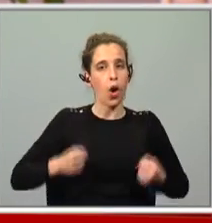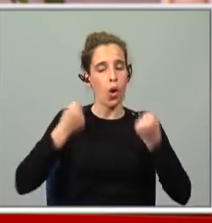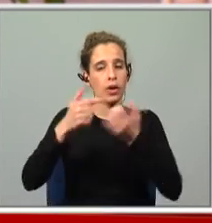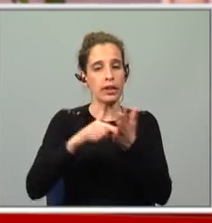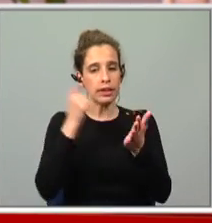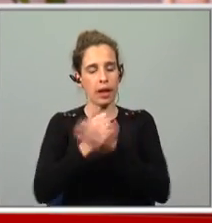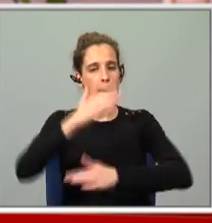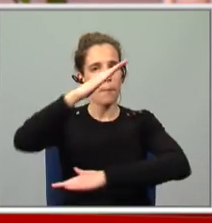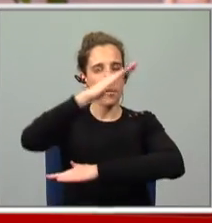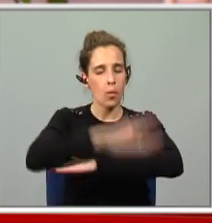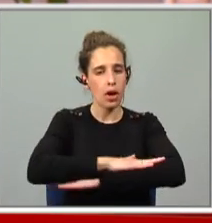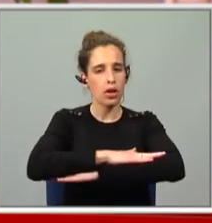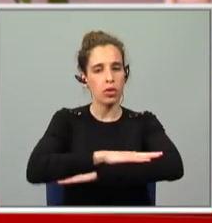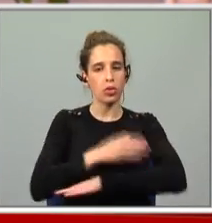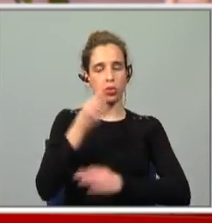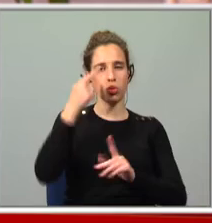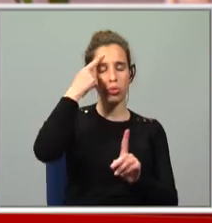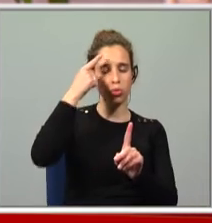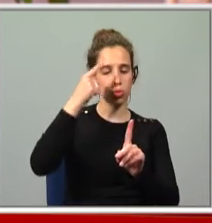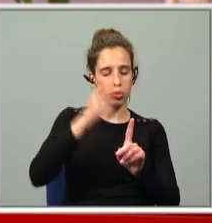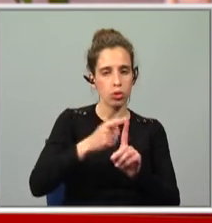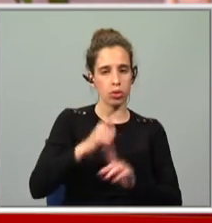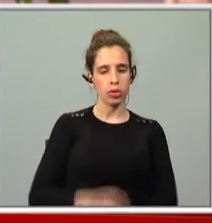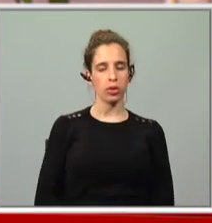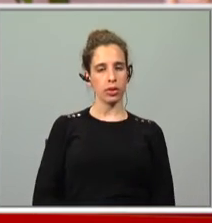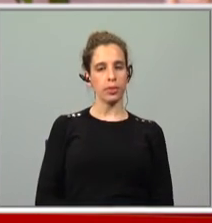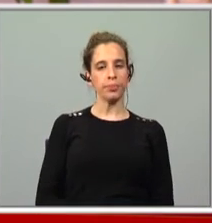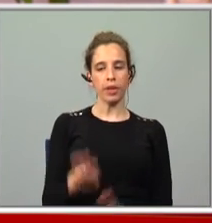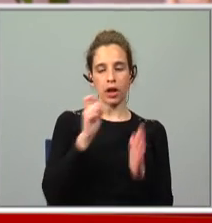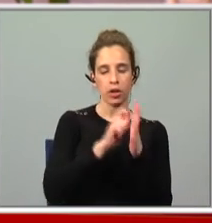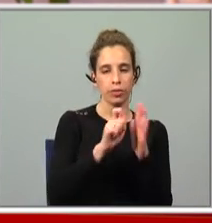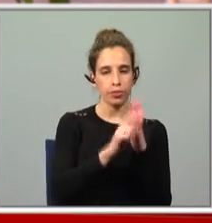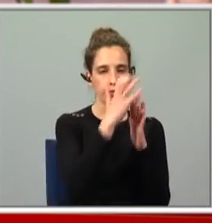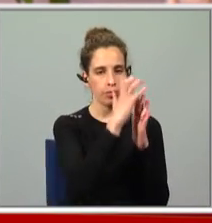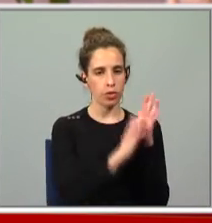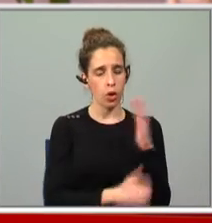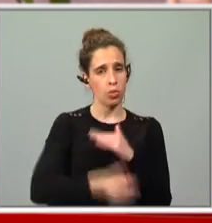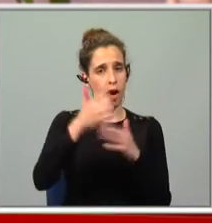cumprir aqueles objetivos a escrever um texto com uma boa estrutura 實現這些目標寫一篇結構良好的文章